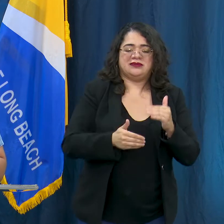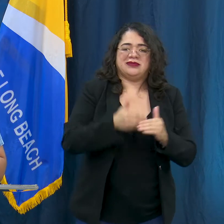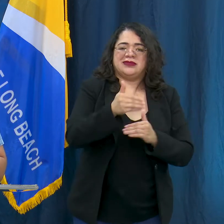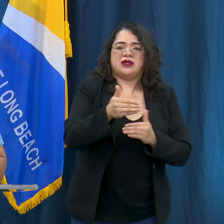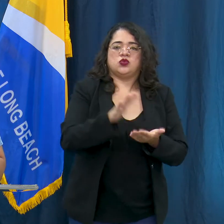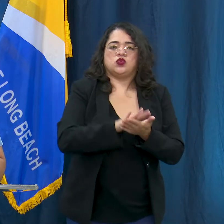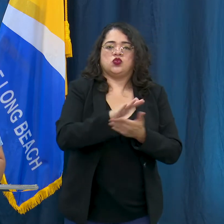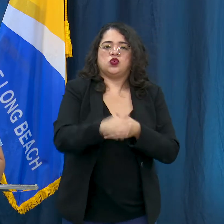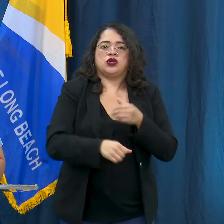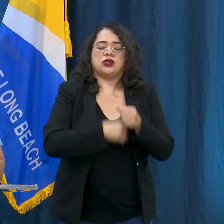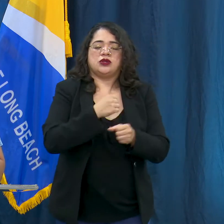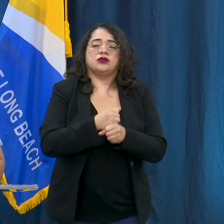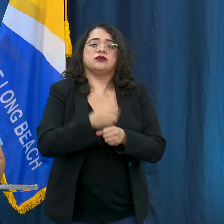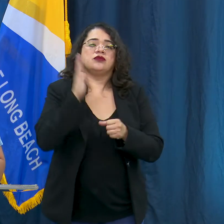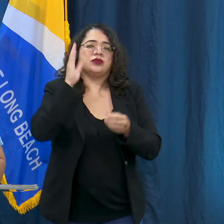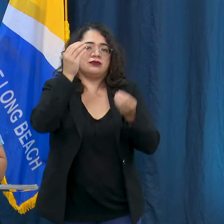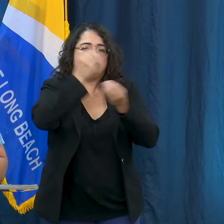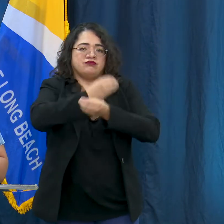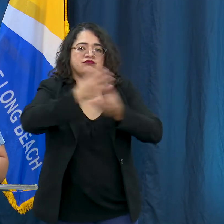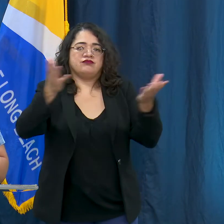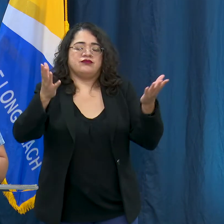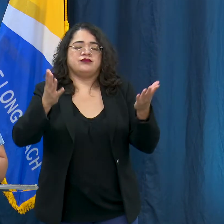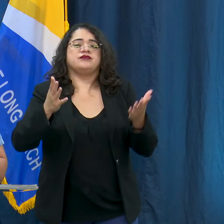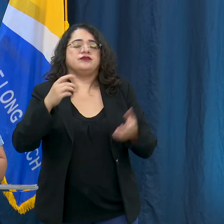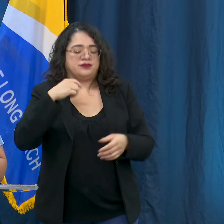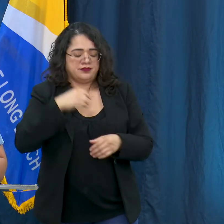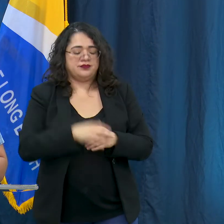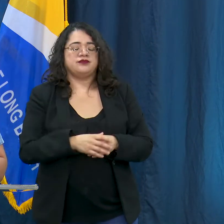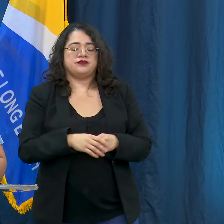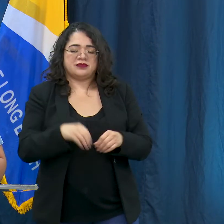tendremos más información sobre el aprendizaje in persona en las próximas